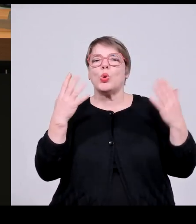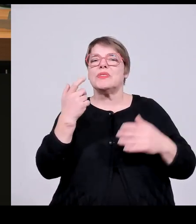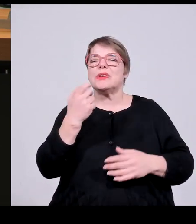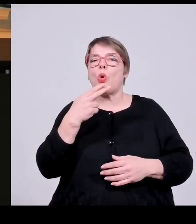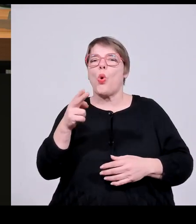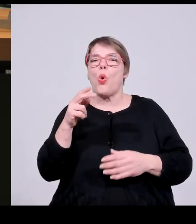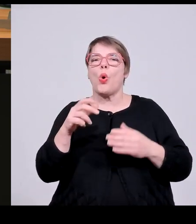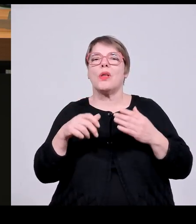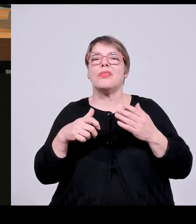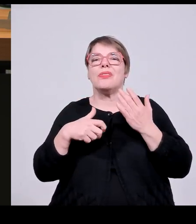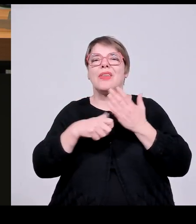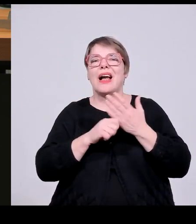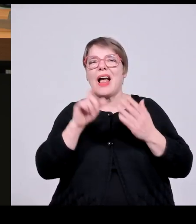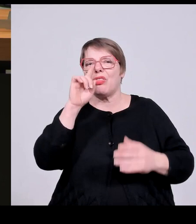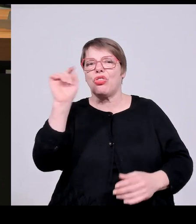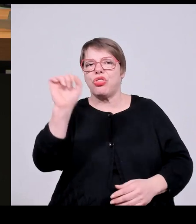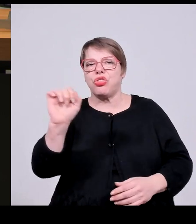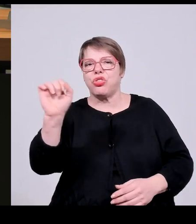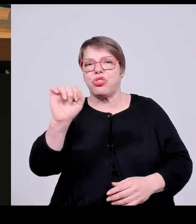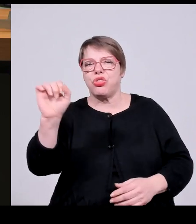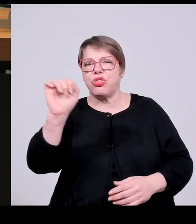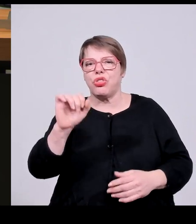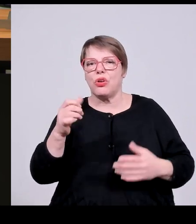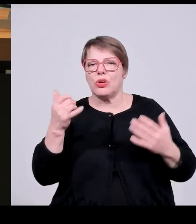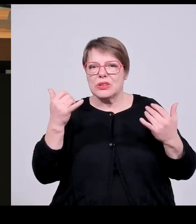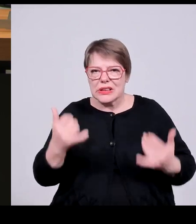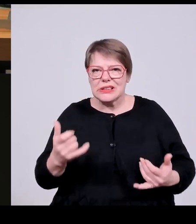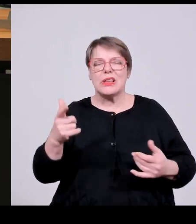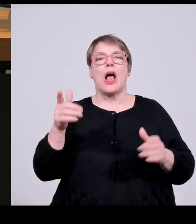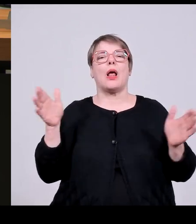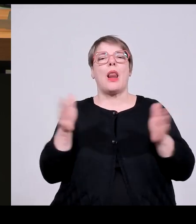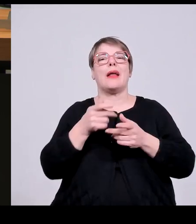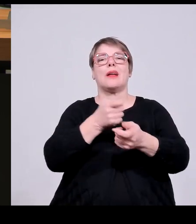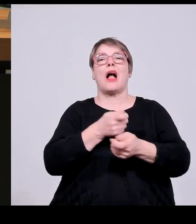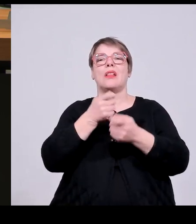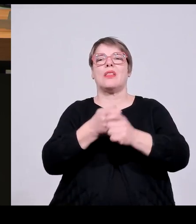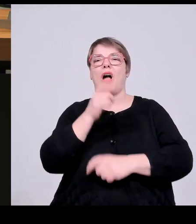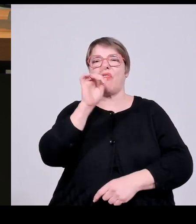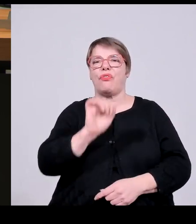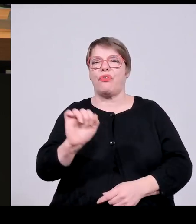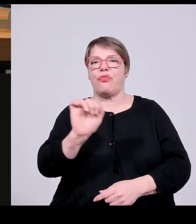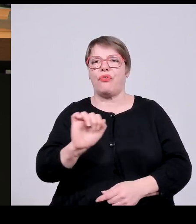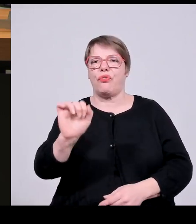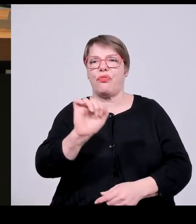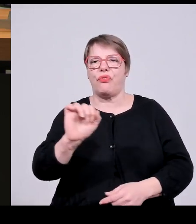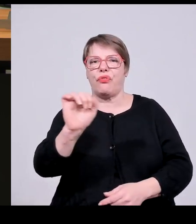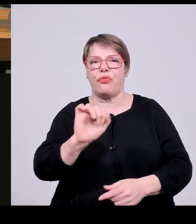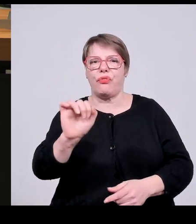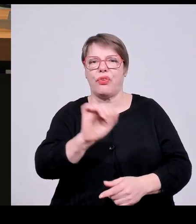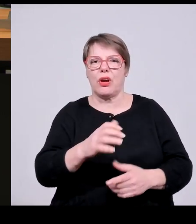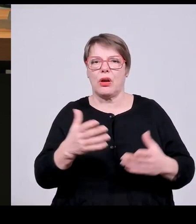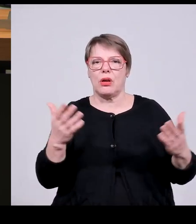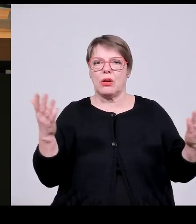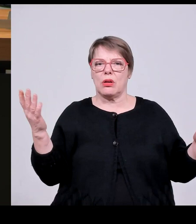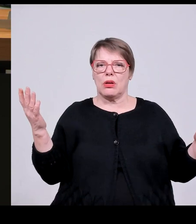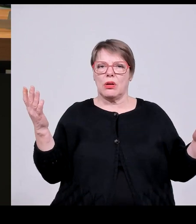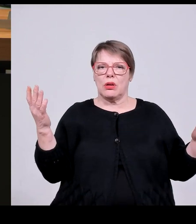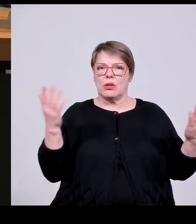schreiben wird. Währenddessen wir schon wieder sehr viel über ihr seltsames Gutachten, ihre seltsame Gutachten-Geschichte gehört haben.